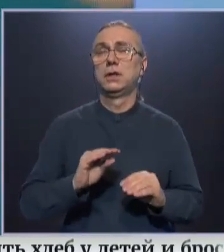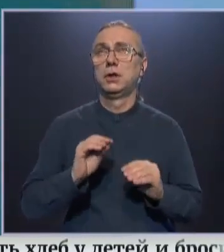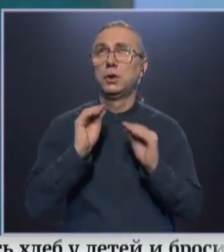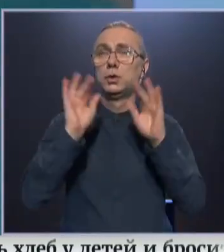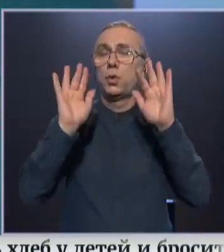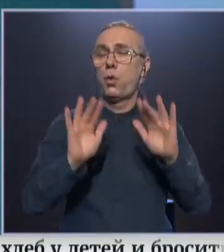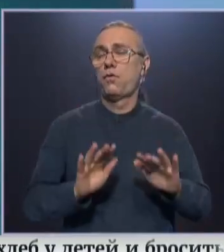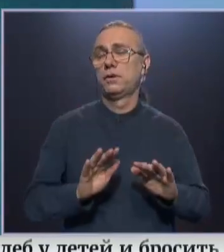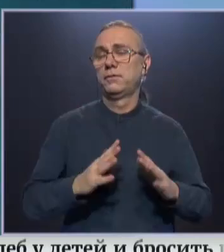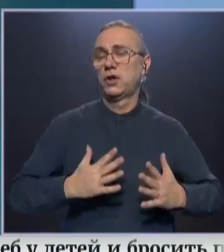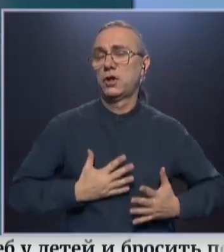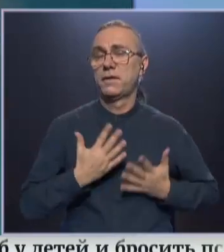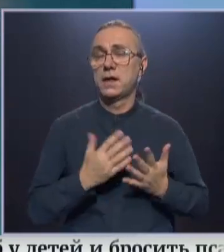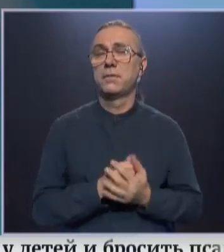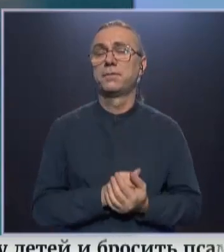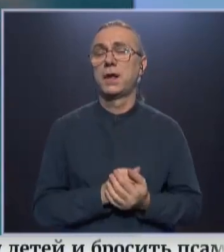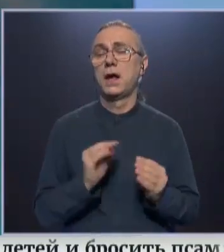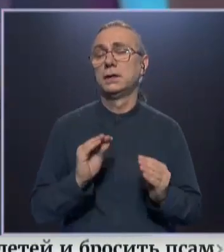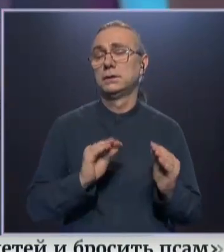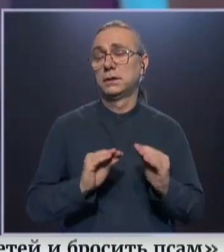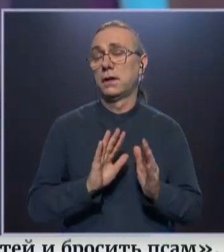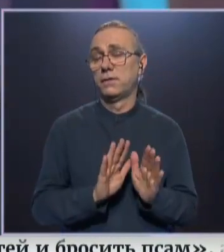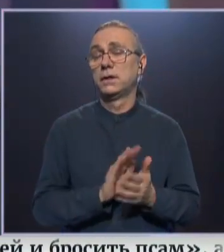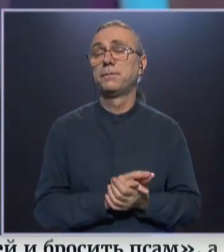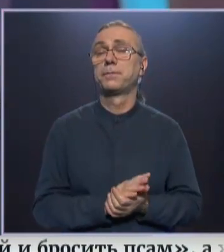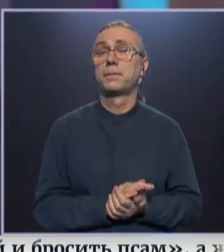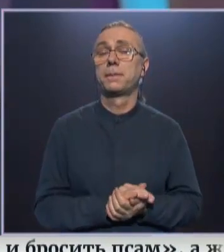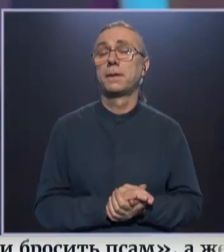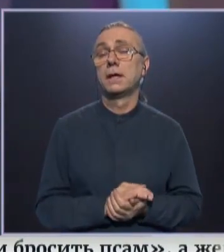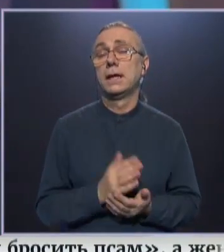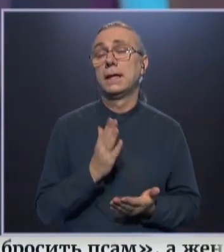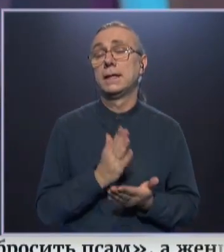так как они составлены знаете ли просто есть такая